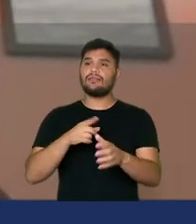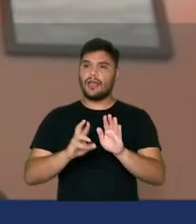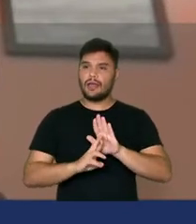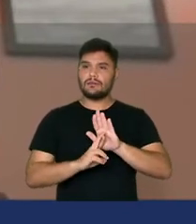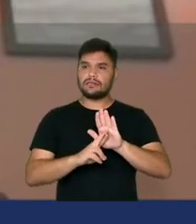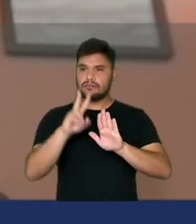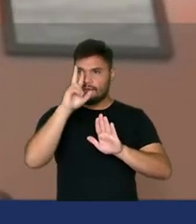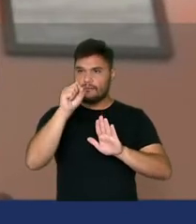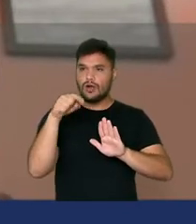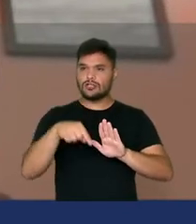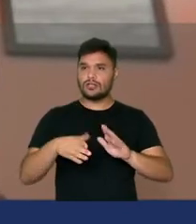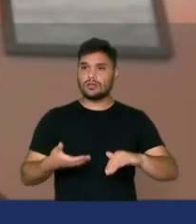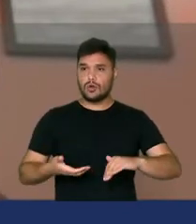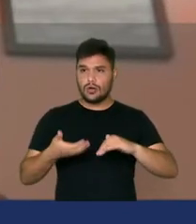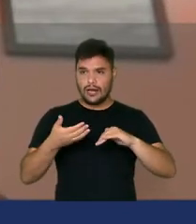VER UMA PARCELA SIGNIFICATIVA,